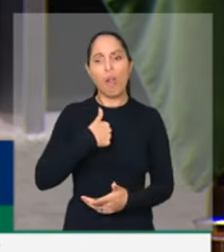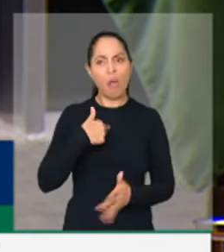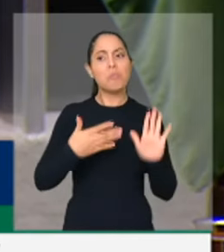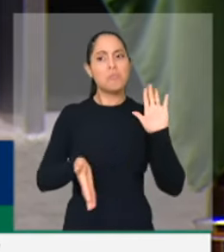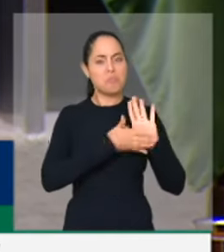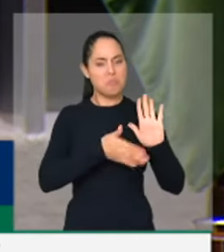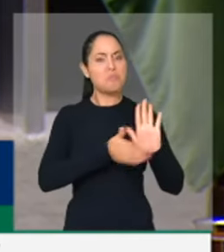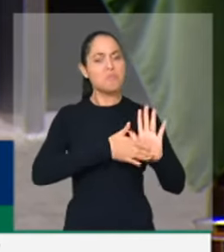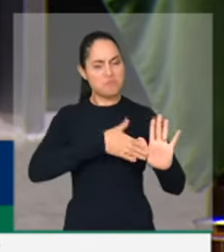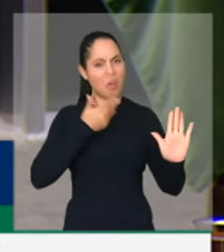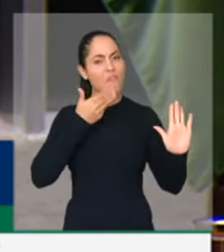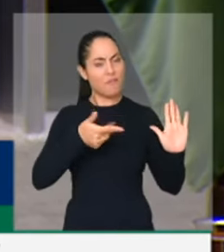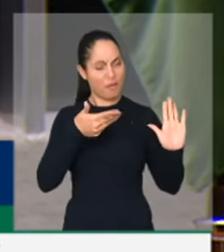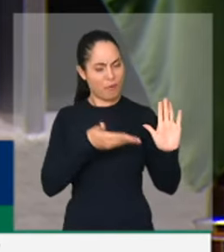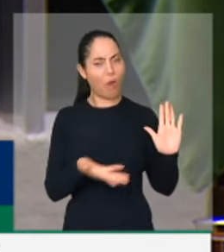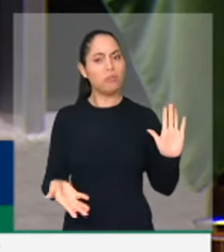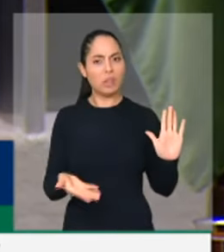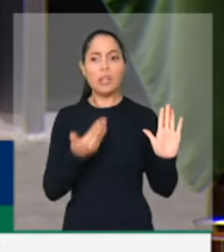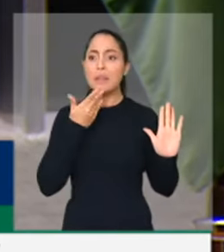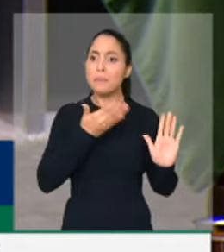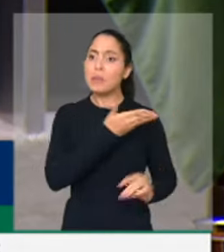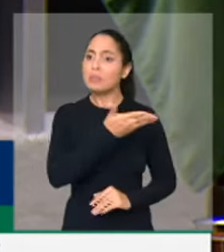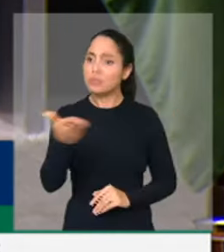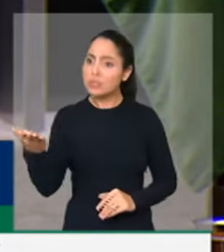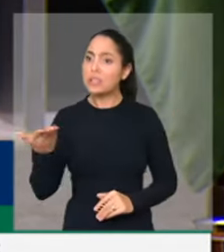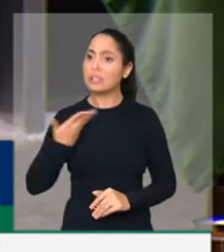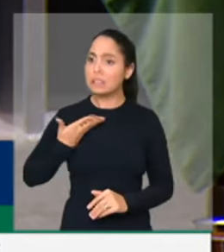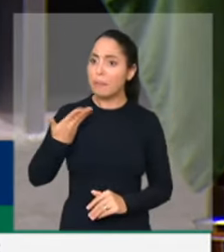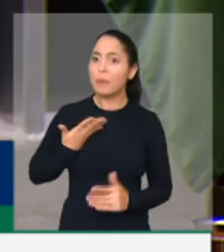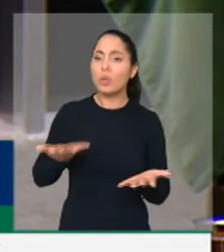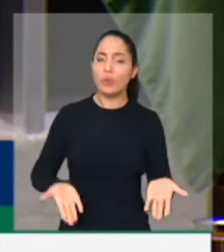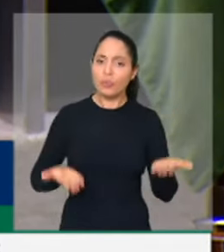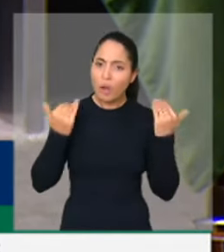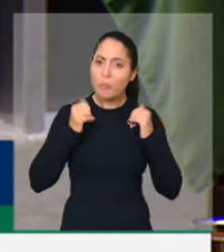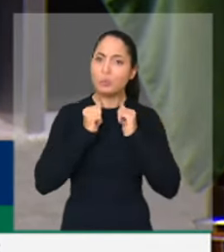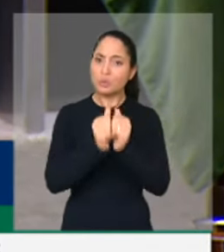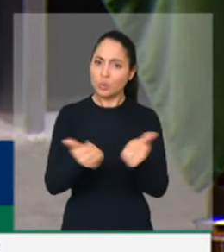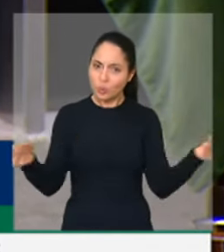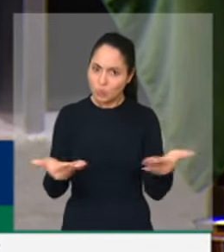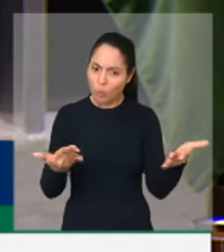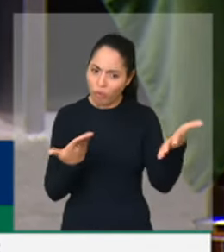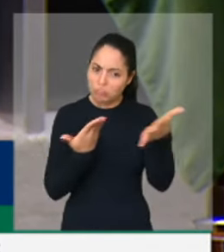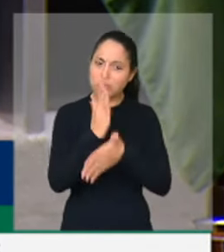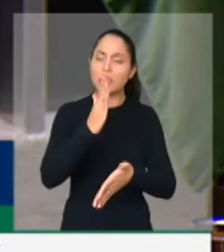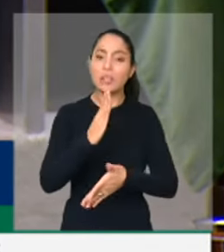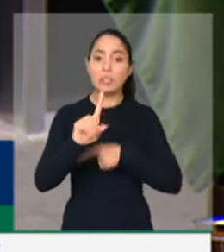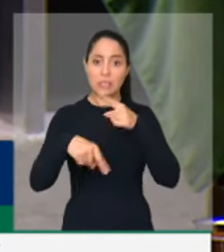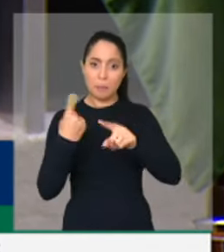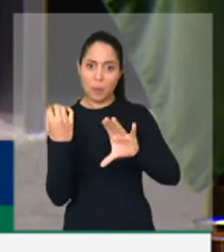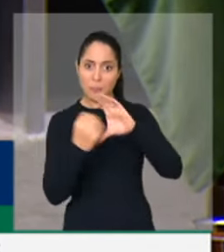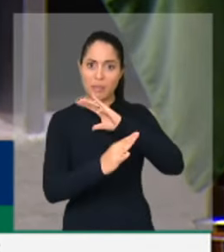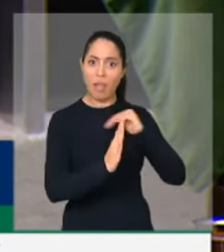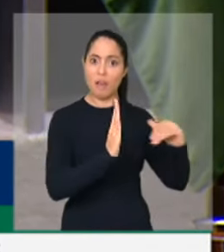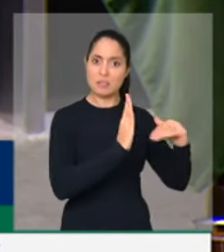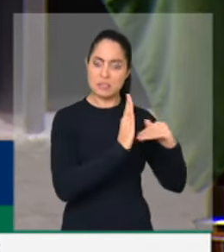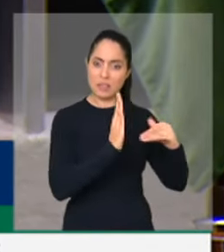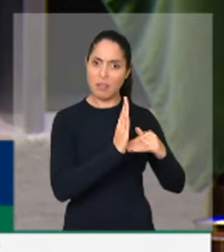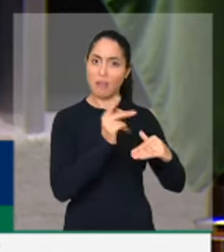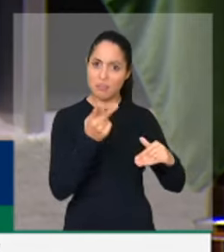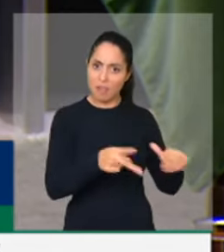APROVAÇÃO IMEDIATA, HOJE AINDA, E QUE O SENADO VOTE TAMBÉM AINDA ESTA SEMANA PORQUE ISSO É URGENTE, PRECISAMOS DE NOVOS LEITOS